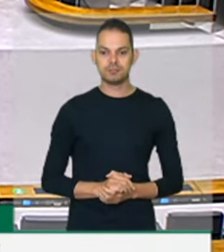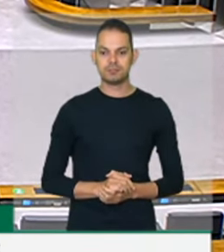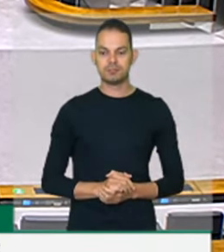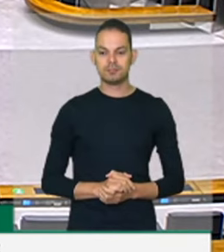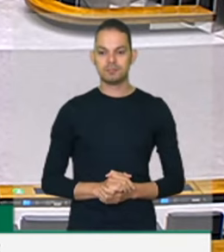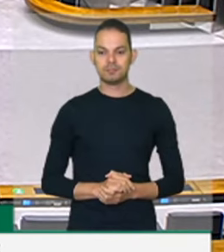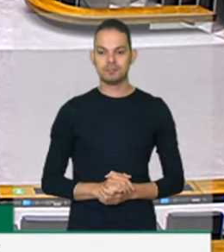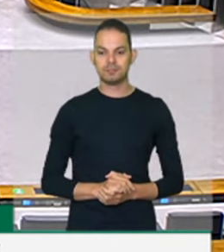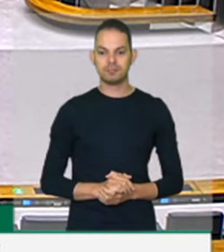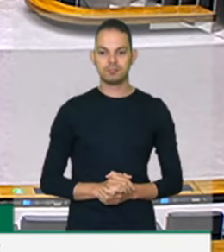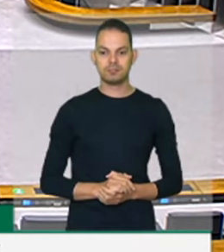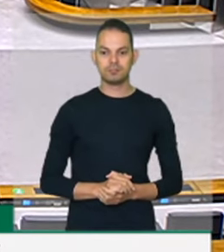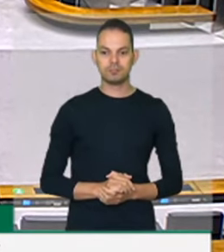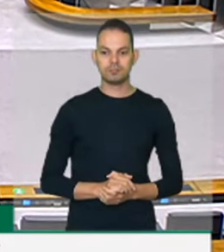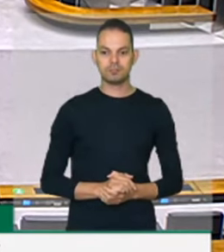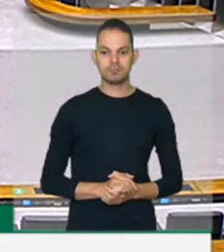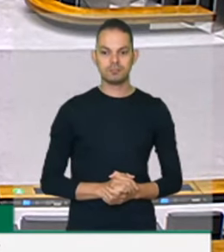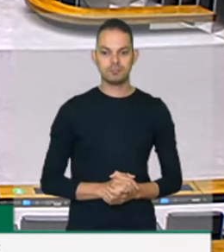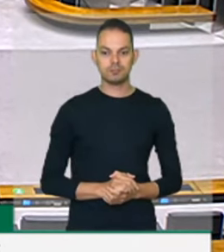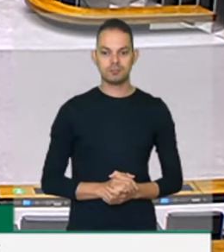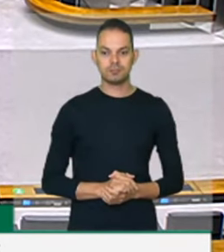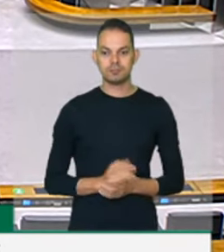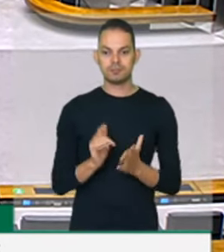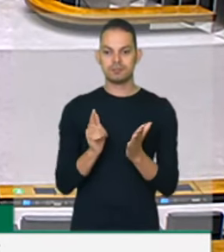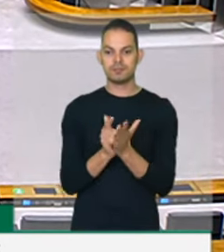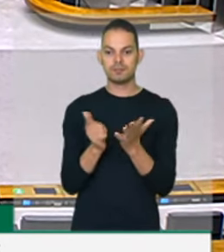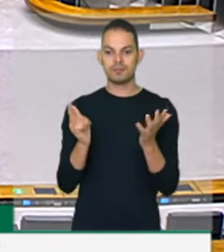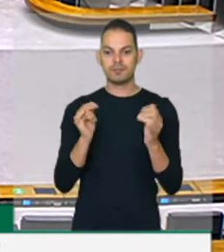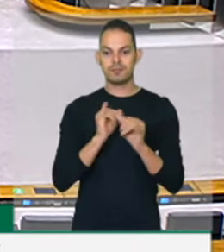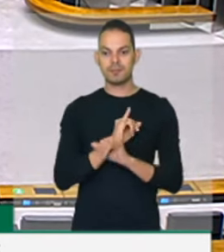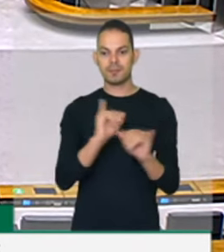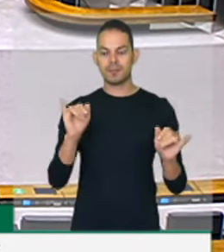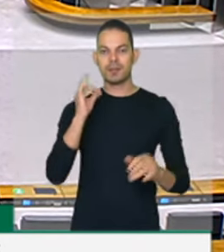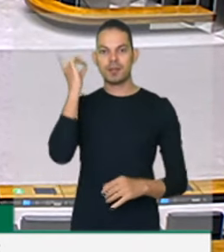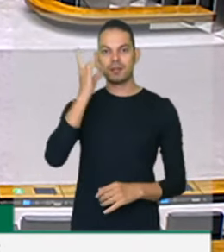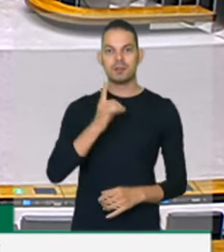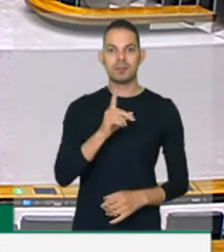PRESIDENTE ... -- [CARLOS OLIVEIRA]: VOCÊ SEGUE CONOSCO PELA CÂMARA E OS... CONTINUAM....